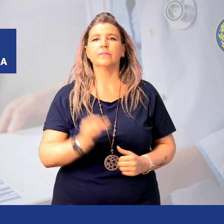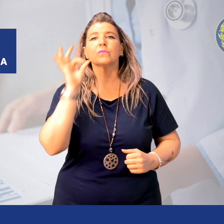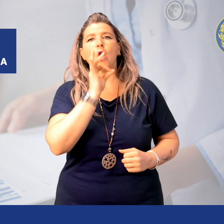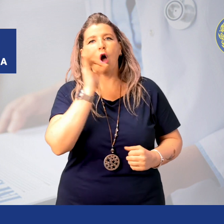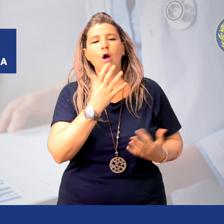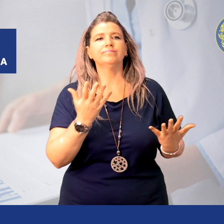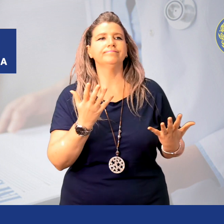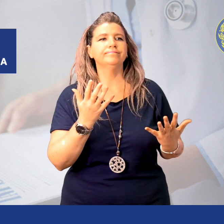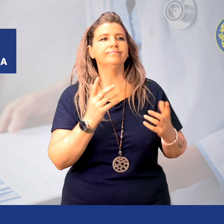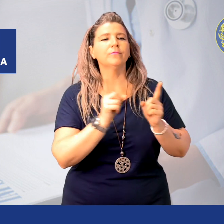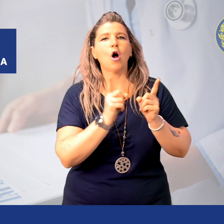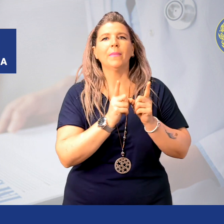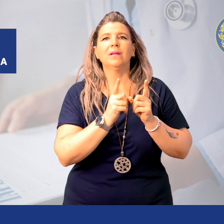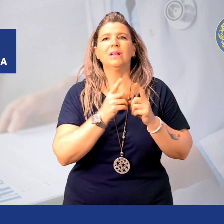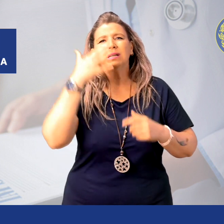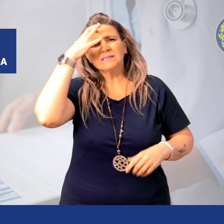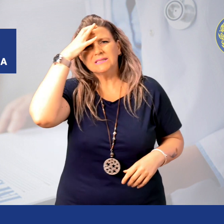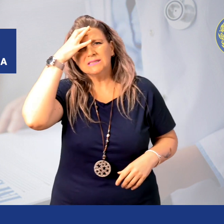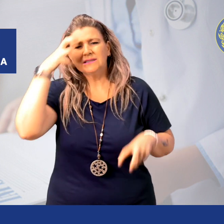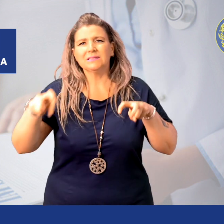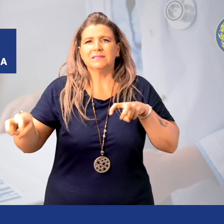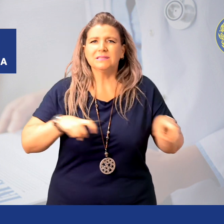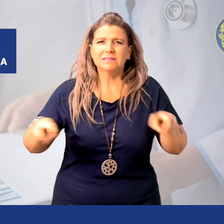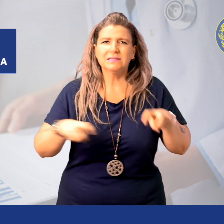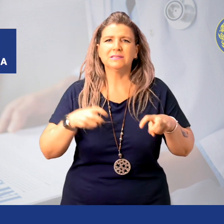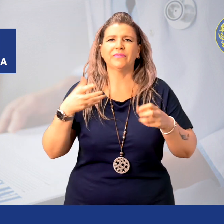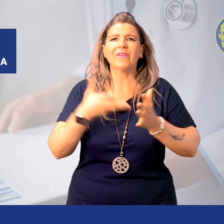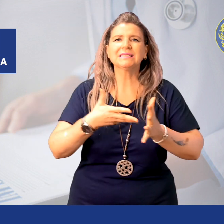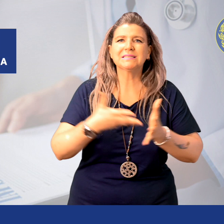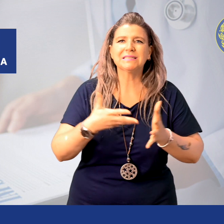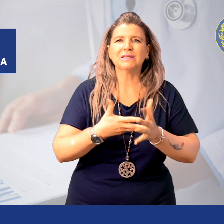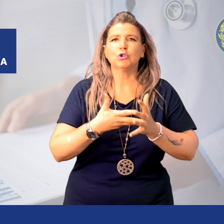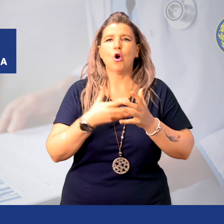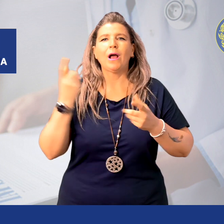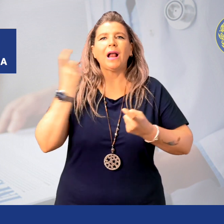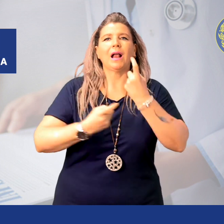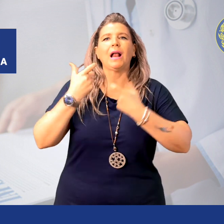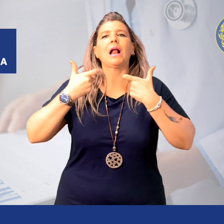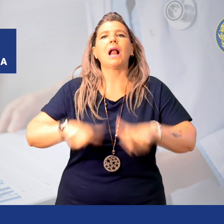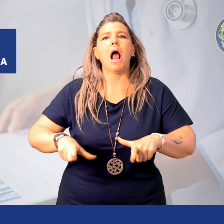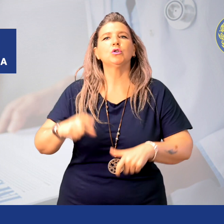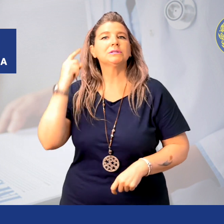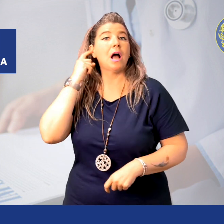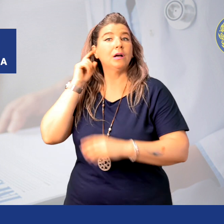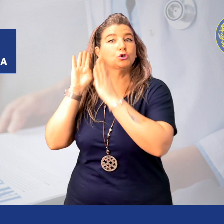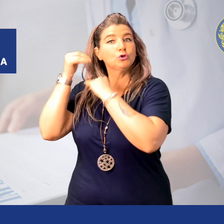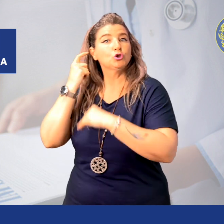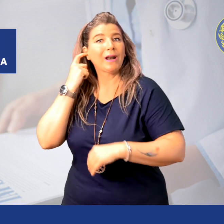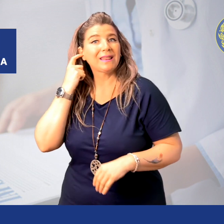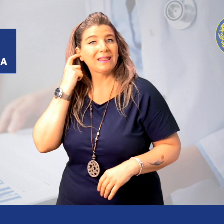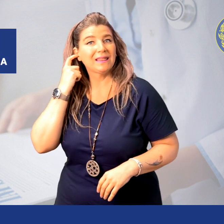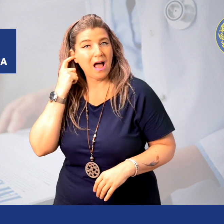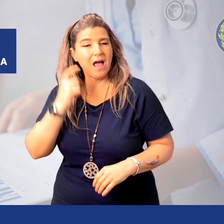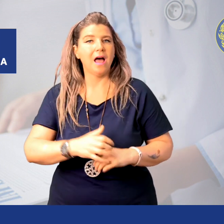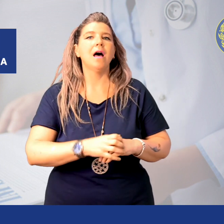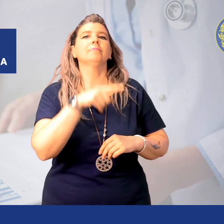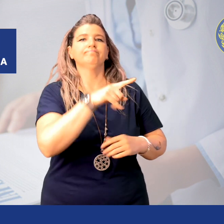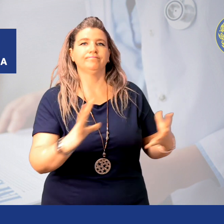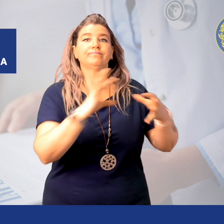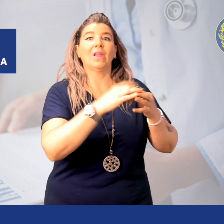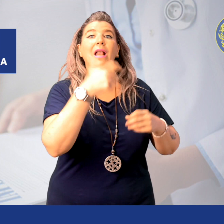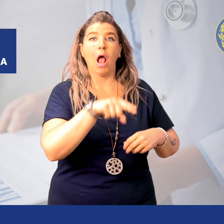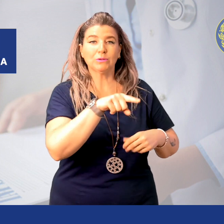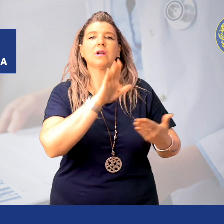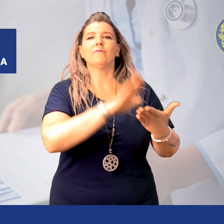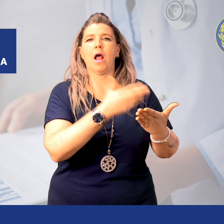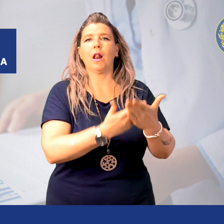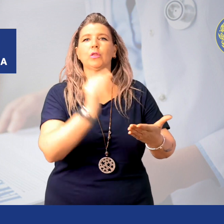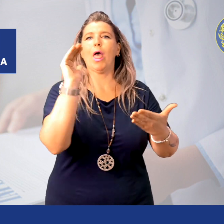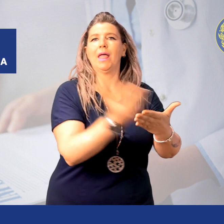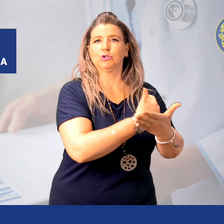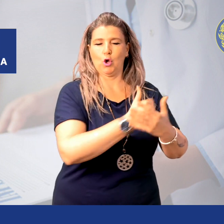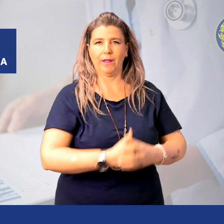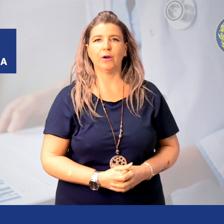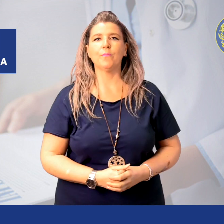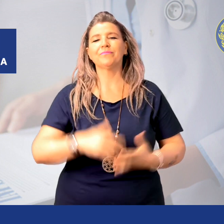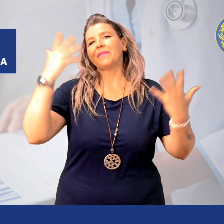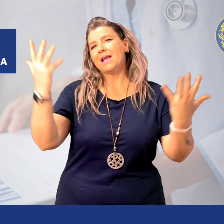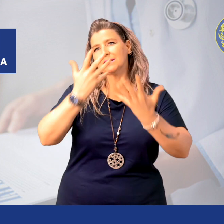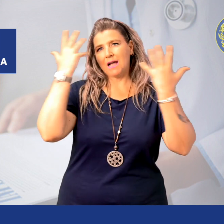anche dolori come mal di testa e stress causati dall'udito possono essere esonerati dalle visite fiscali.